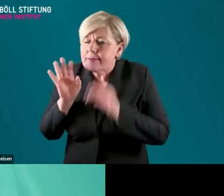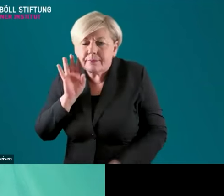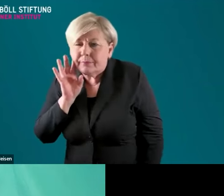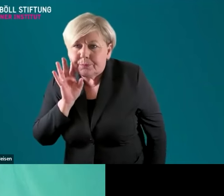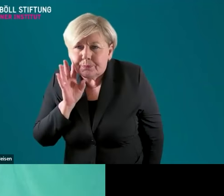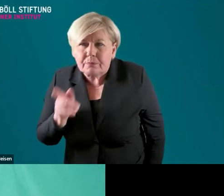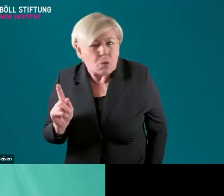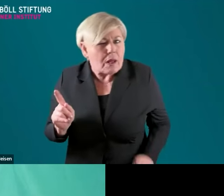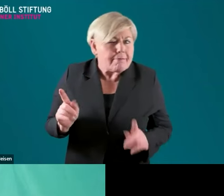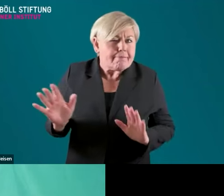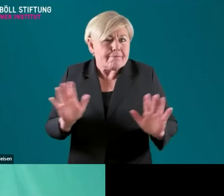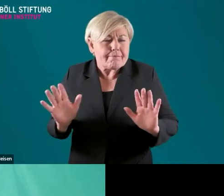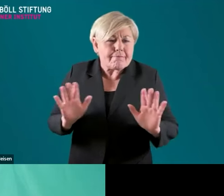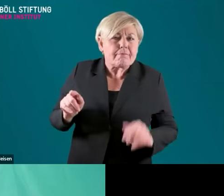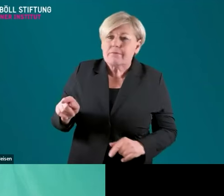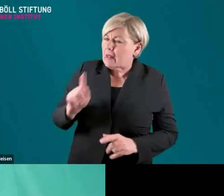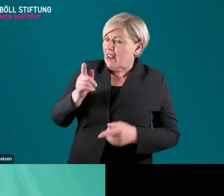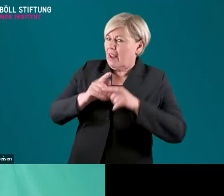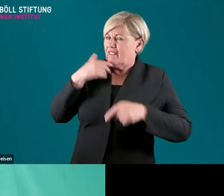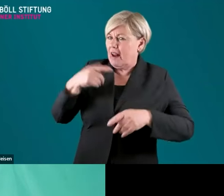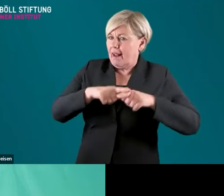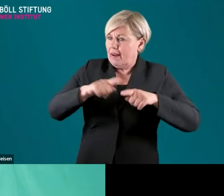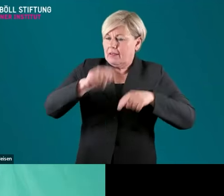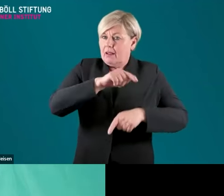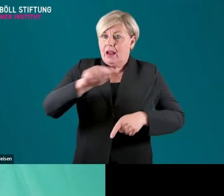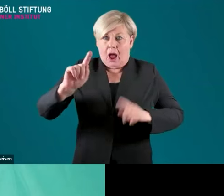und das, was ja in vielen anderen Diskussionen auch immer wieder gesagt wird: